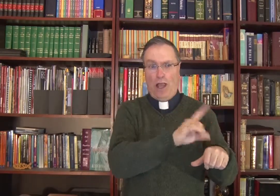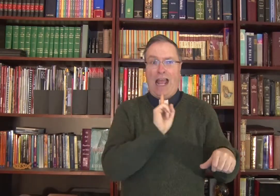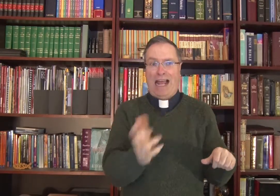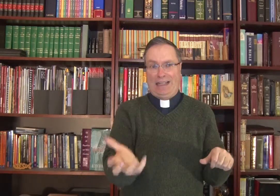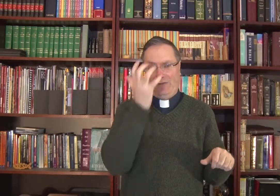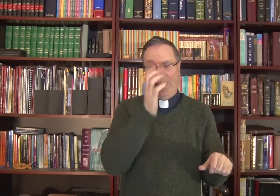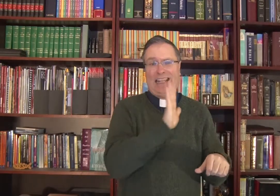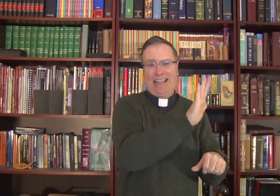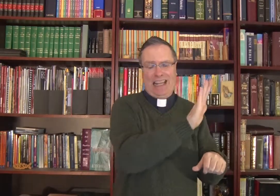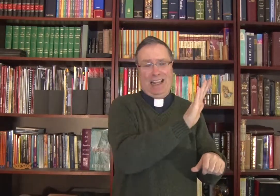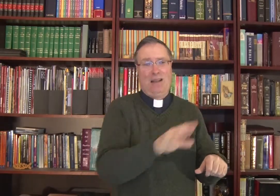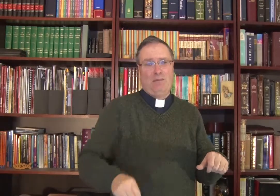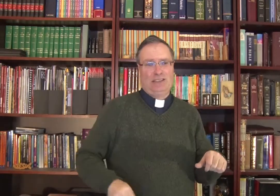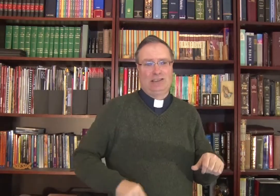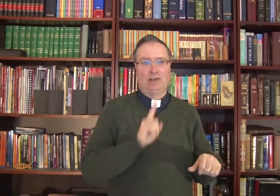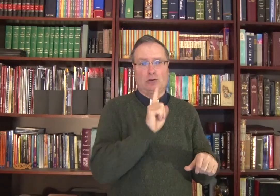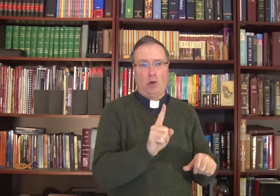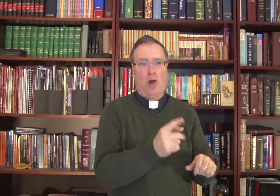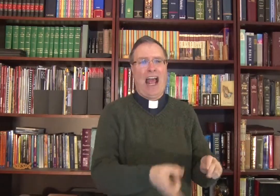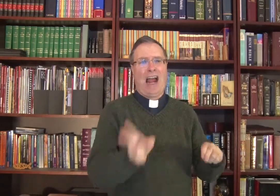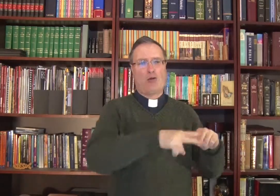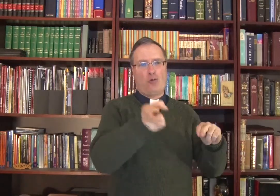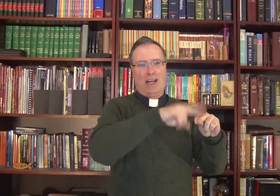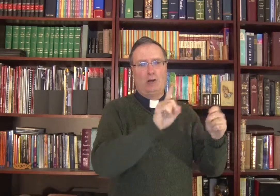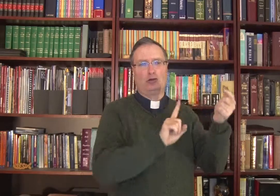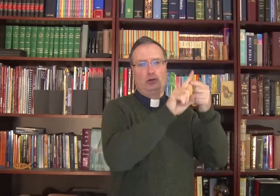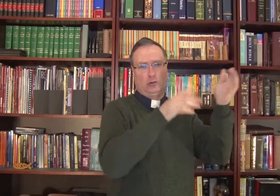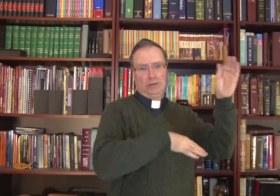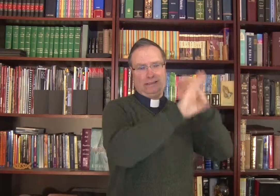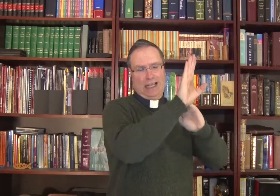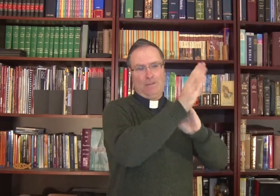En effet, ses péchés se sont accumulés jusqu'au ciel